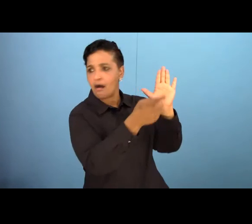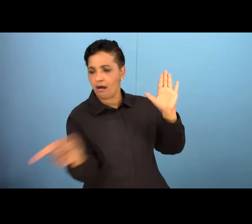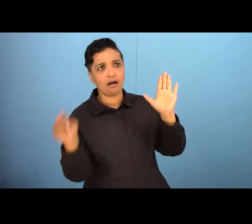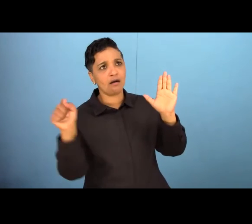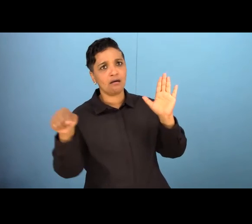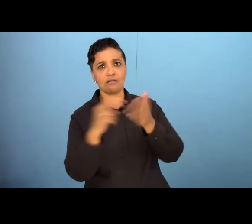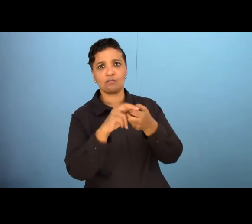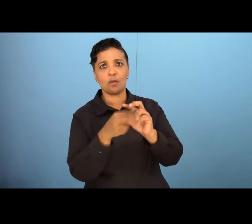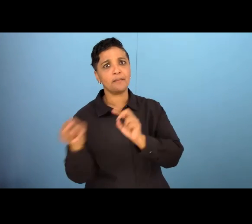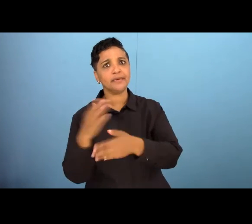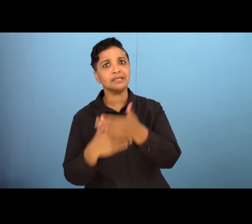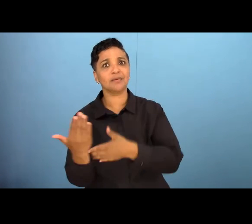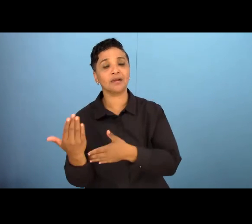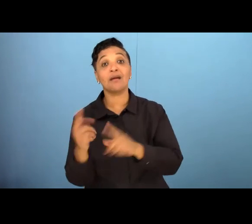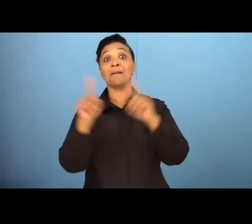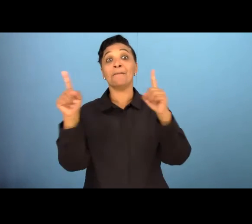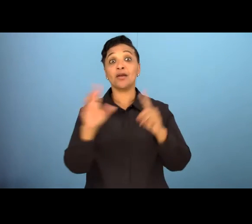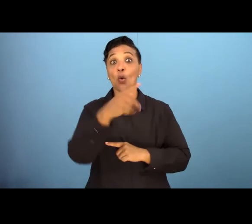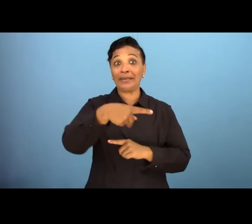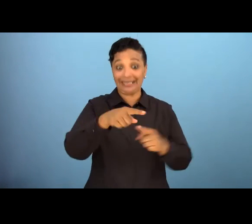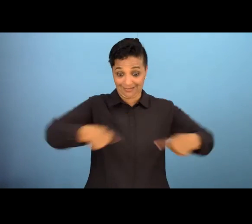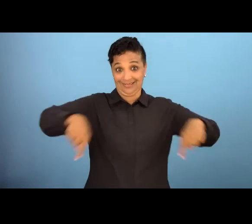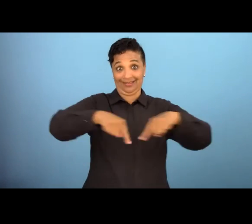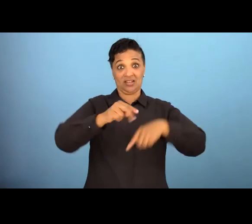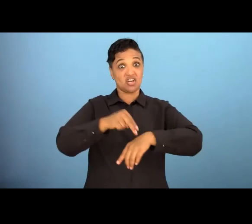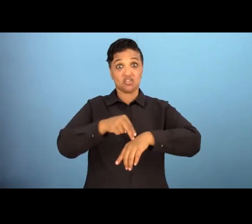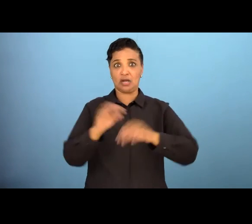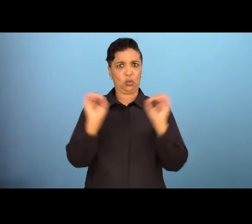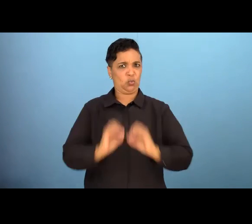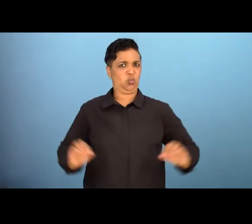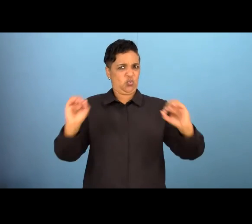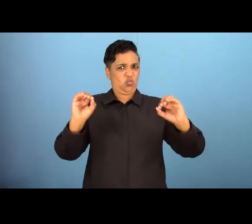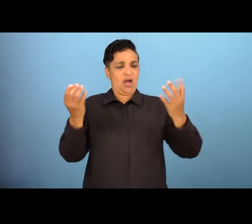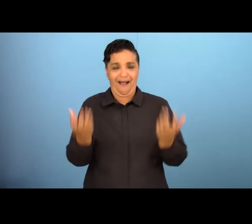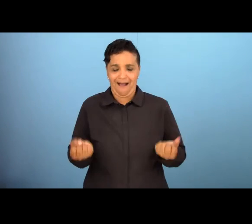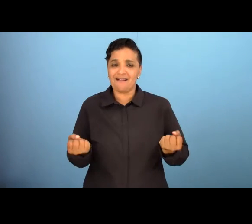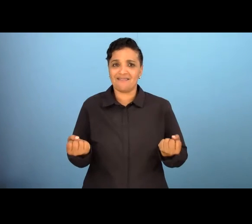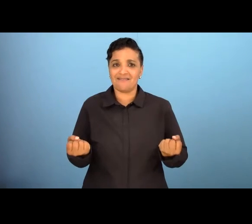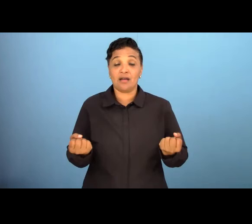Entonces alguien que pudiera, necesitaban una voz, alguien que pudiera hablar por